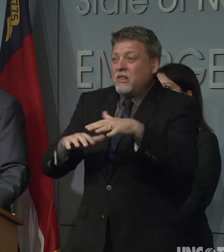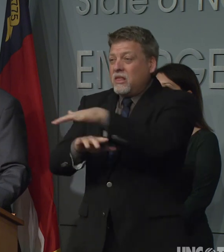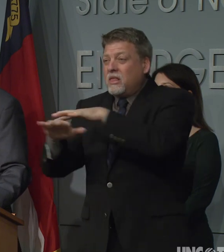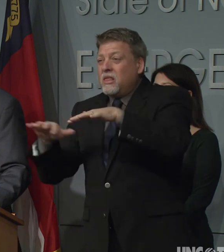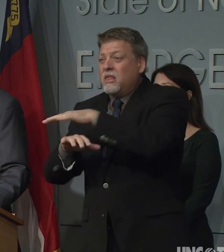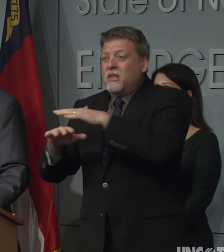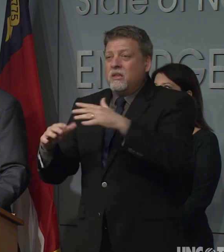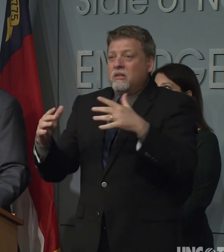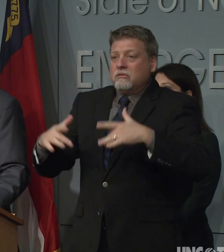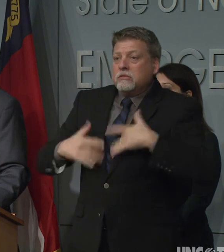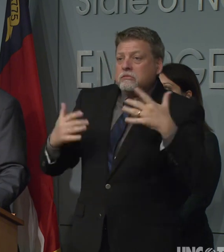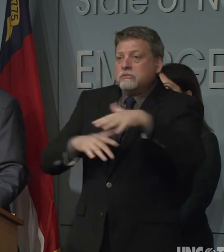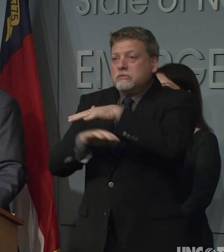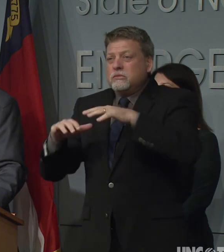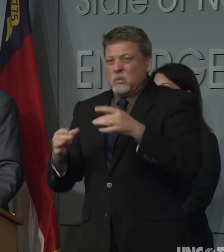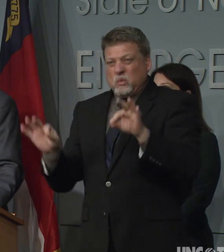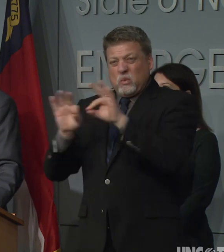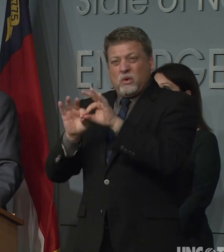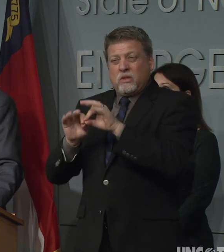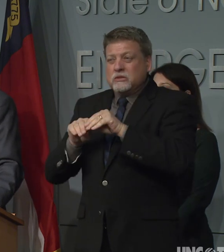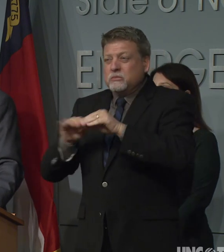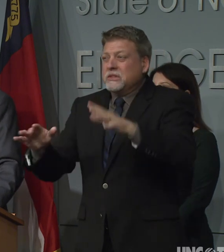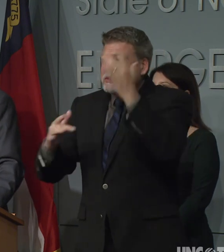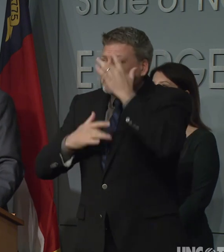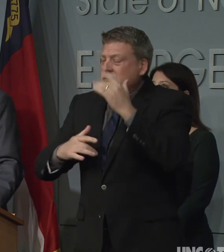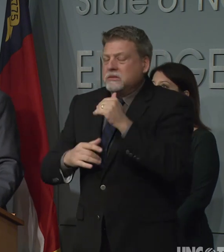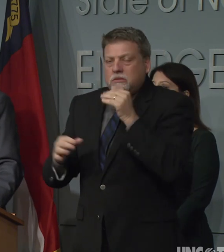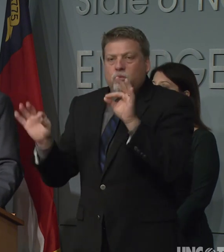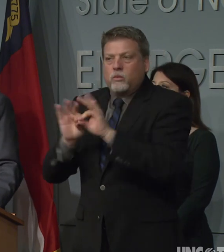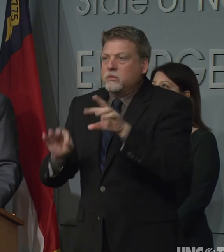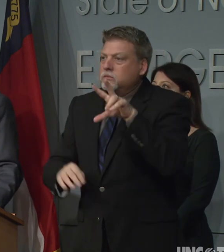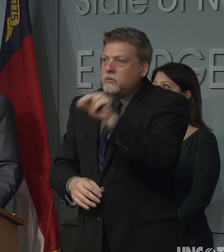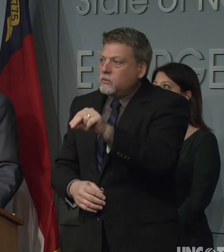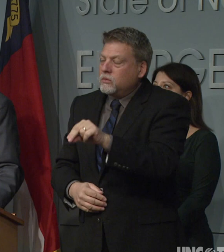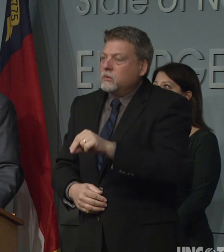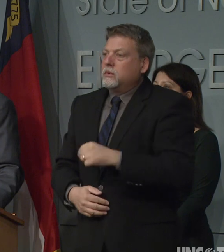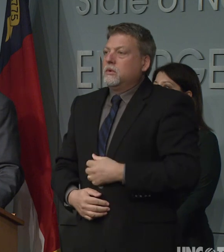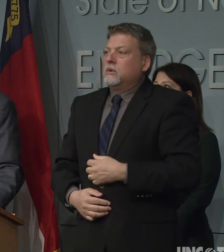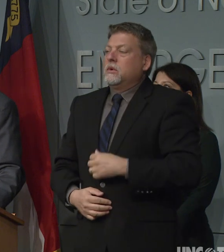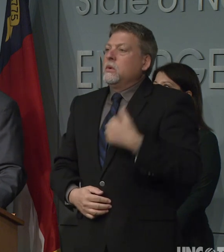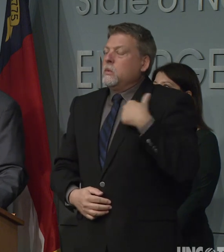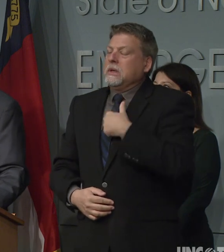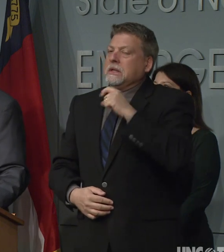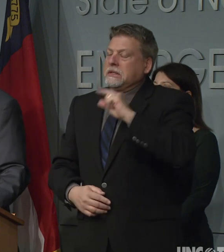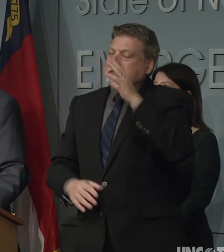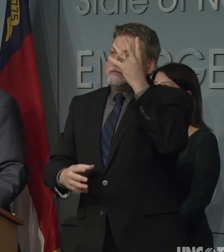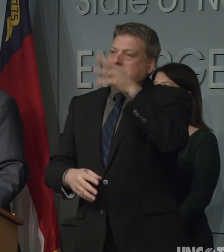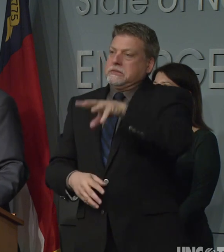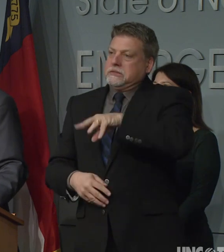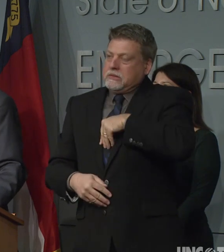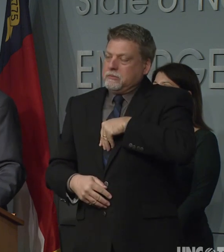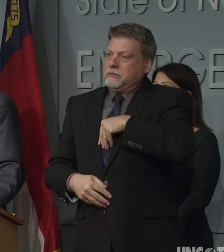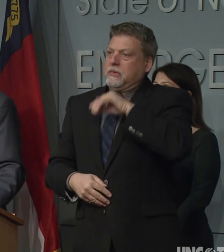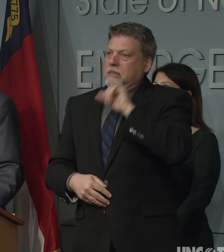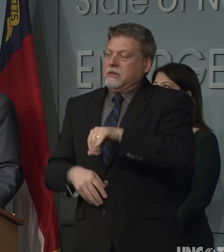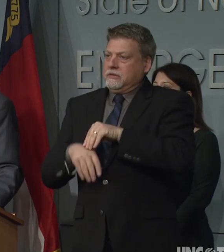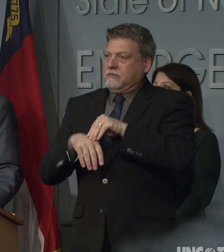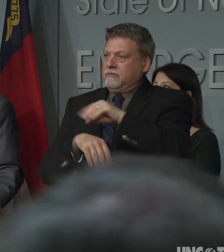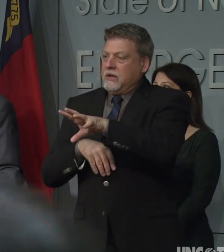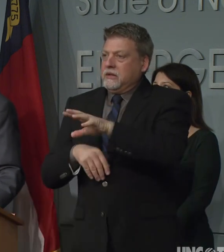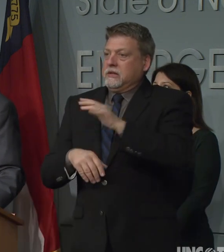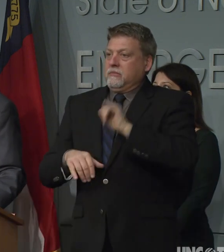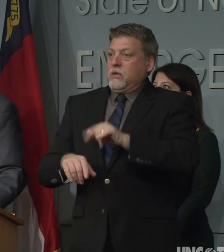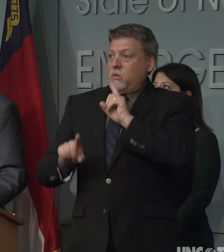Las personas de nuestra esta no están tomando esto muy en serio y necesitamos que los promotores de conciertos y han